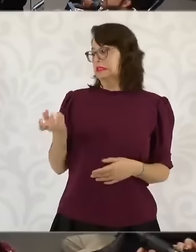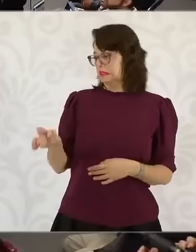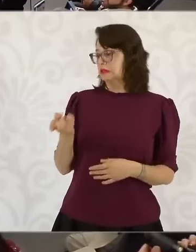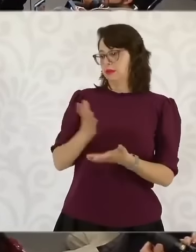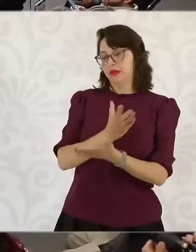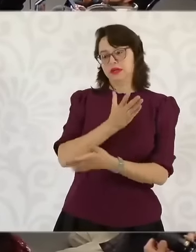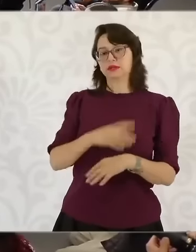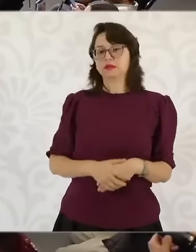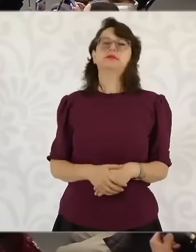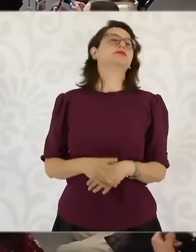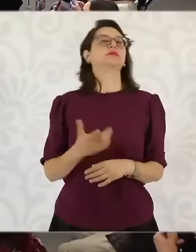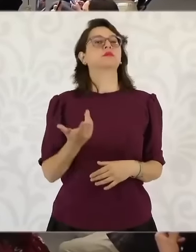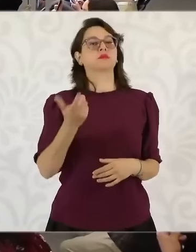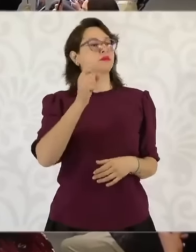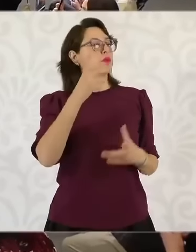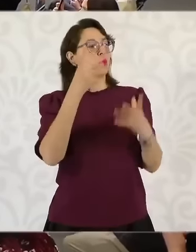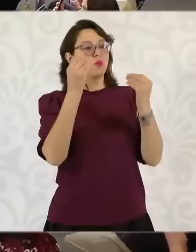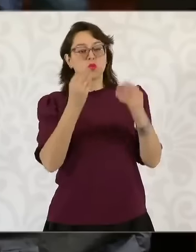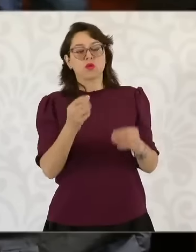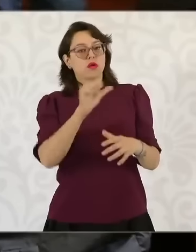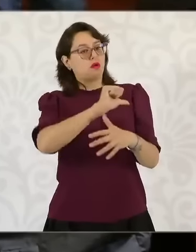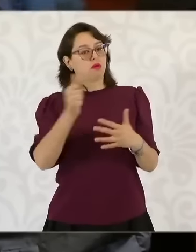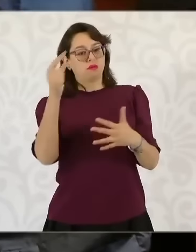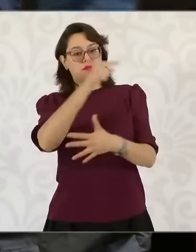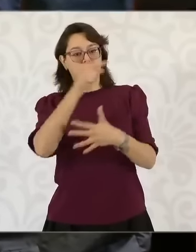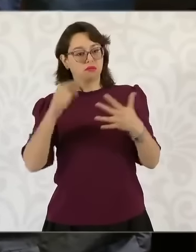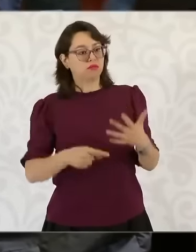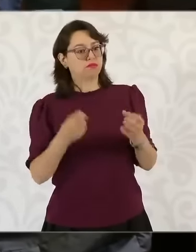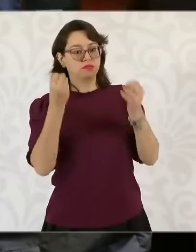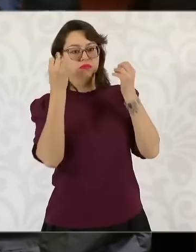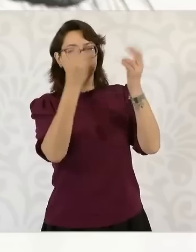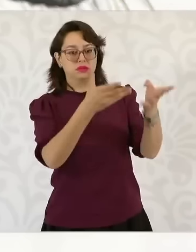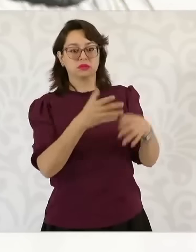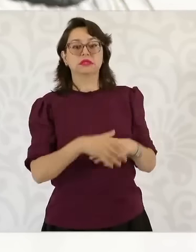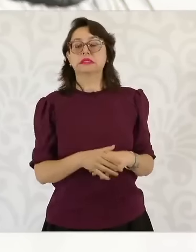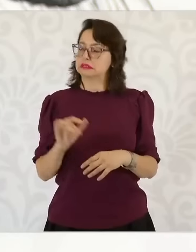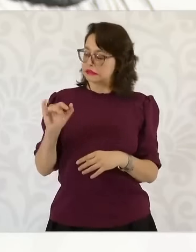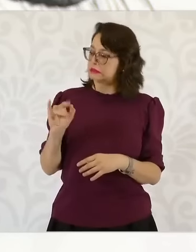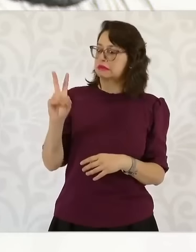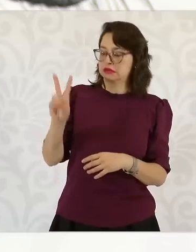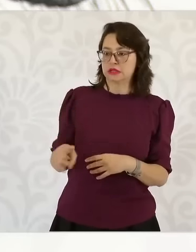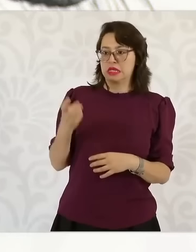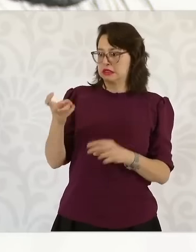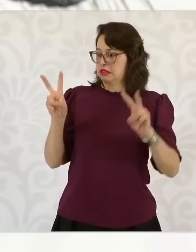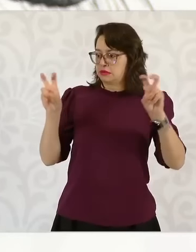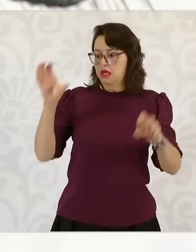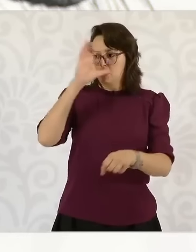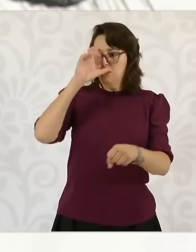bueno de muchísimas muchísimas de la existen del sincretismo cultural que ha habido en muchísimos